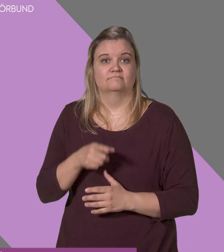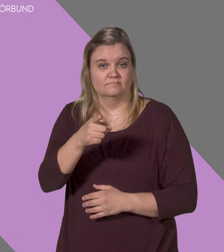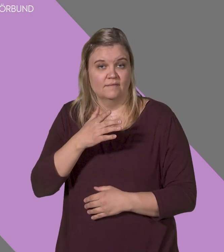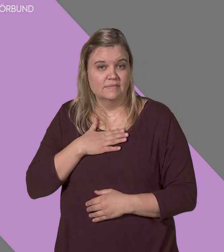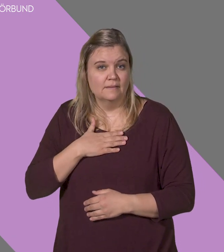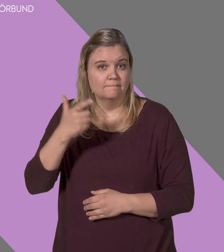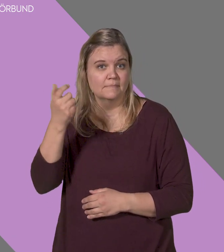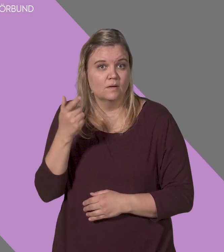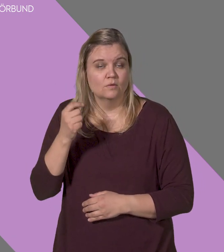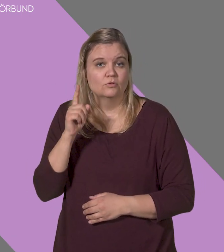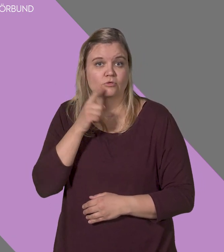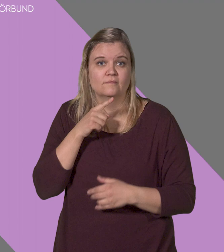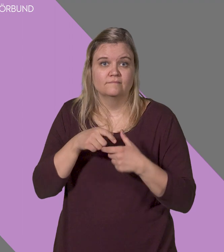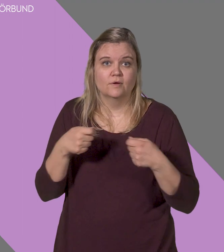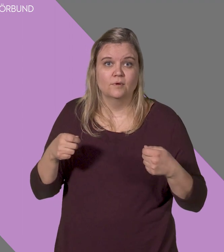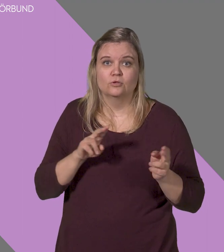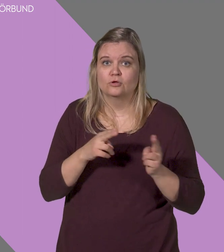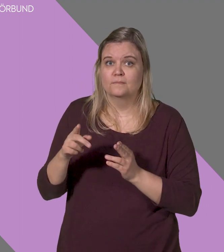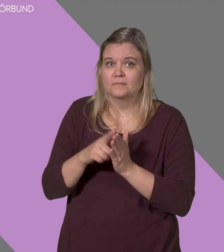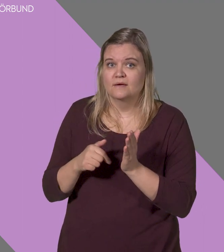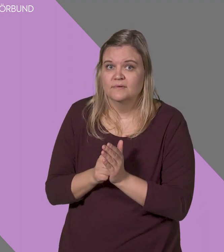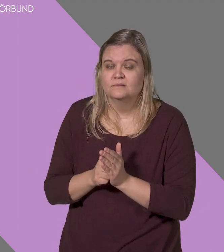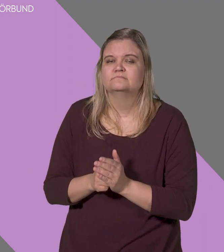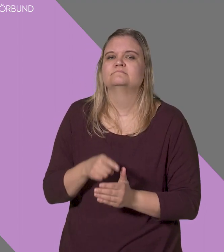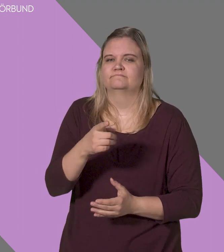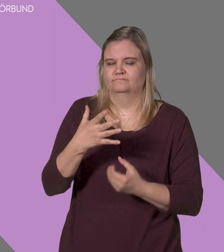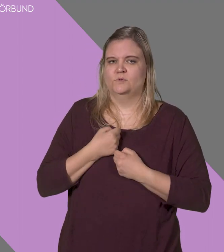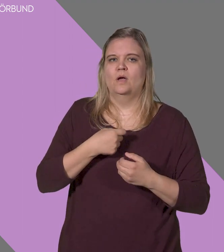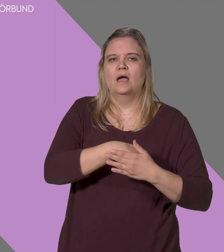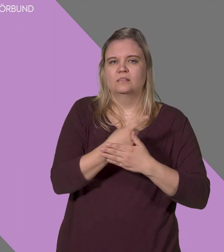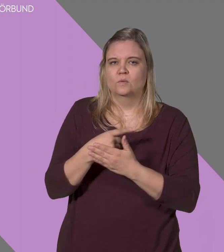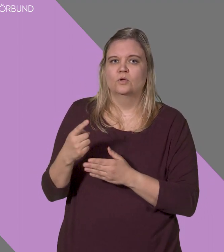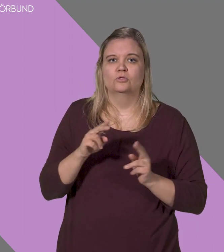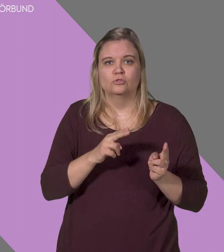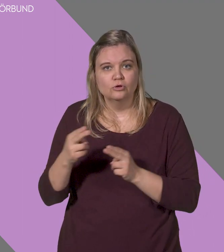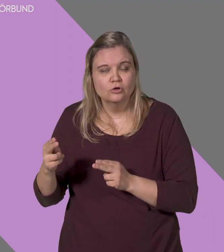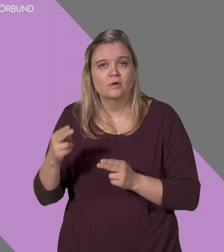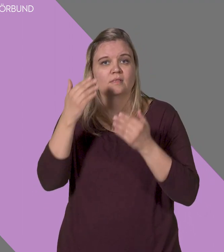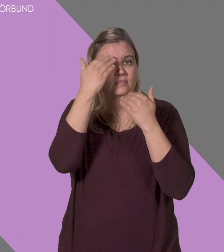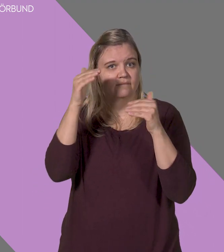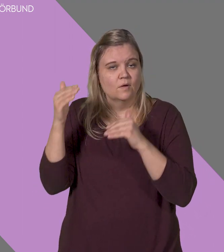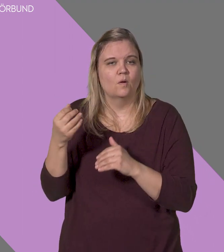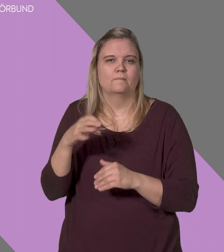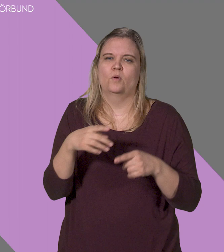Med Finlands Dövas Förbunds nyhetsbrev får du aktuella nyheter och information -